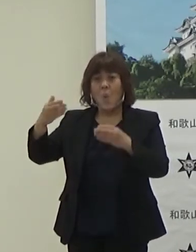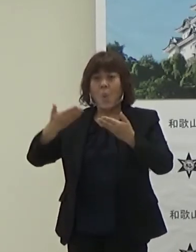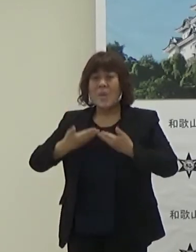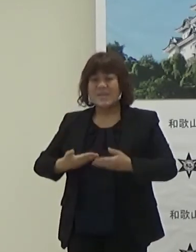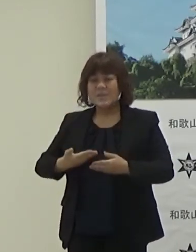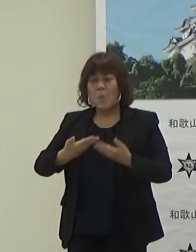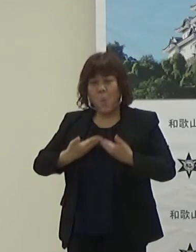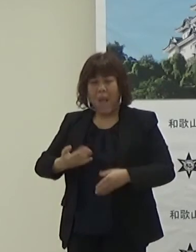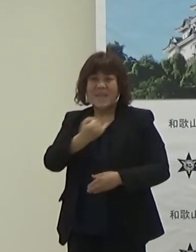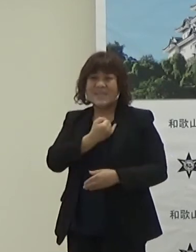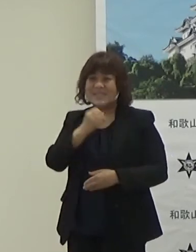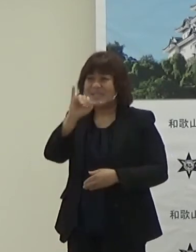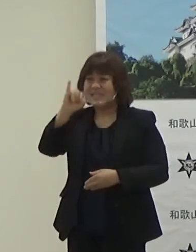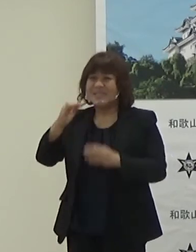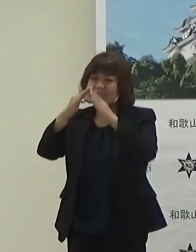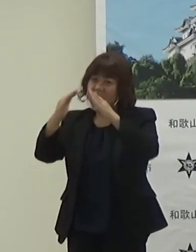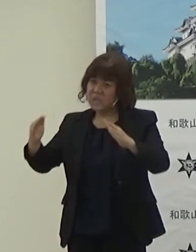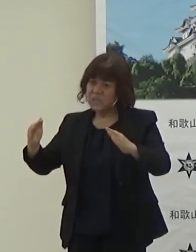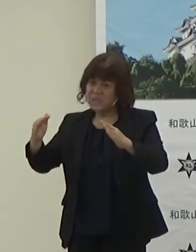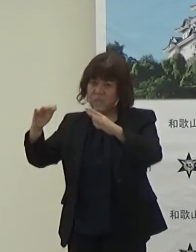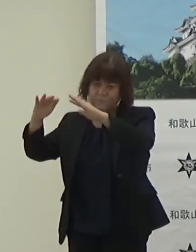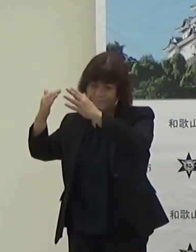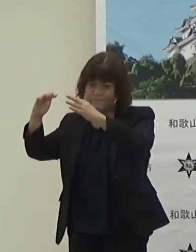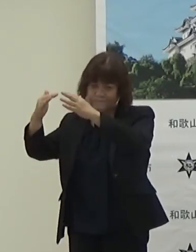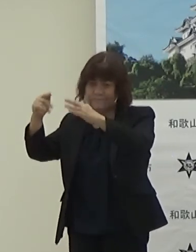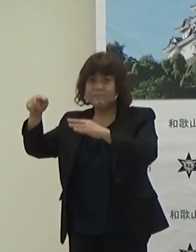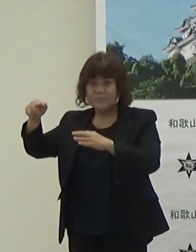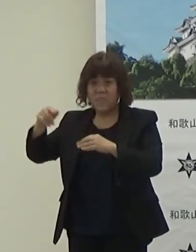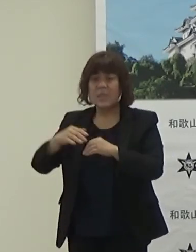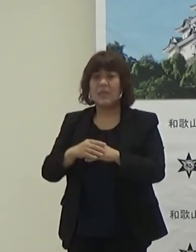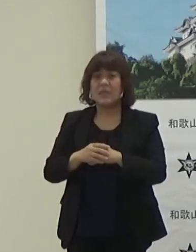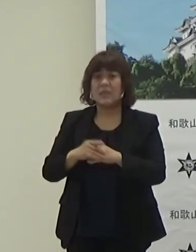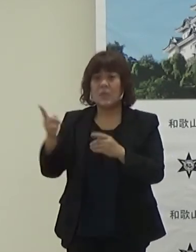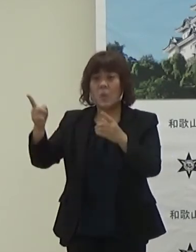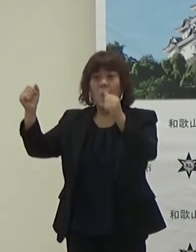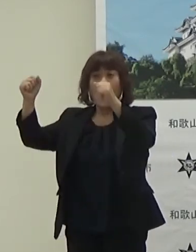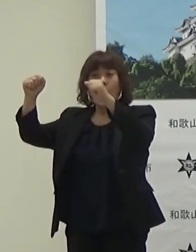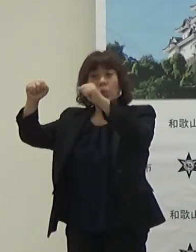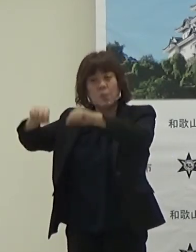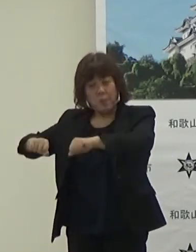やってると思うんですけれども、その県の公安委員会の同意をもらって